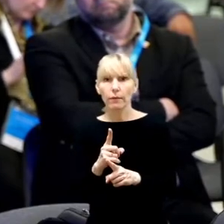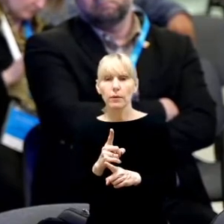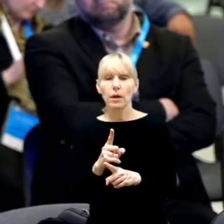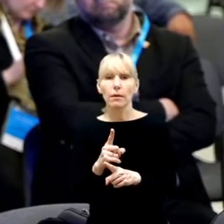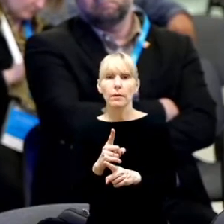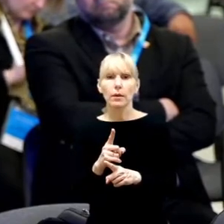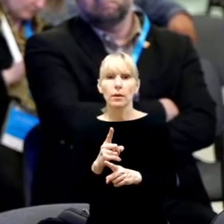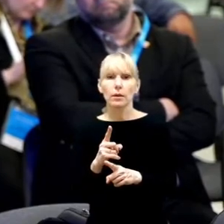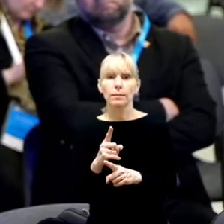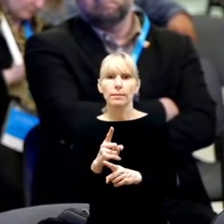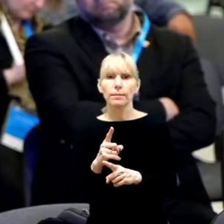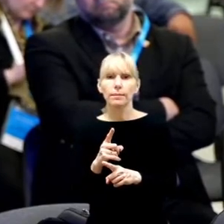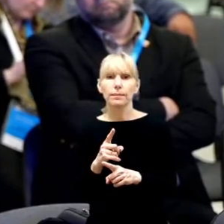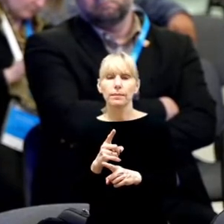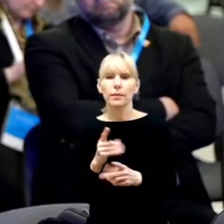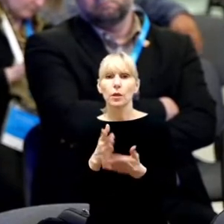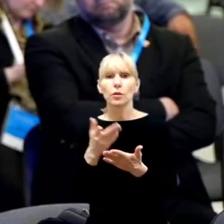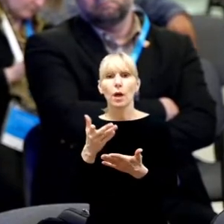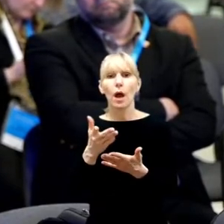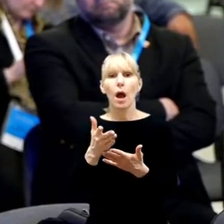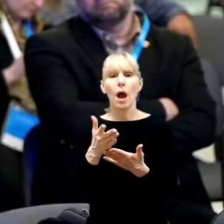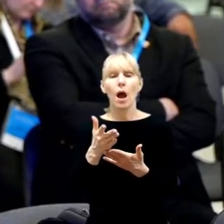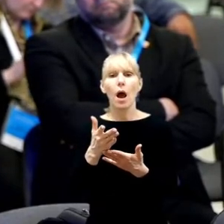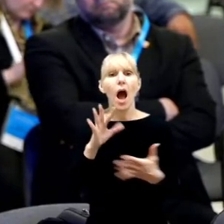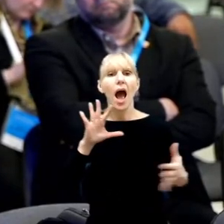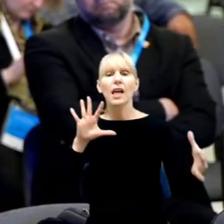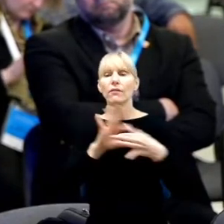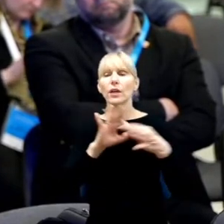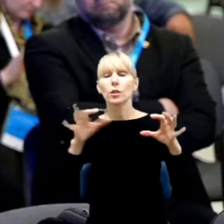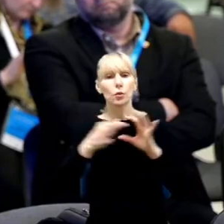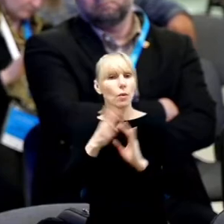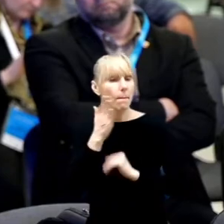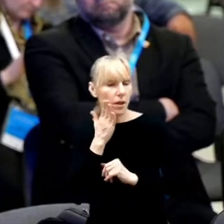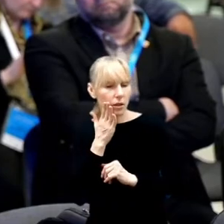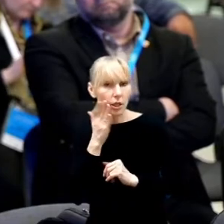że ta infrastruktura mieszkaniowa musi być do nich dostosowana, abyśmy